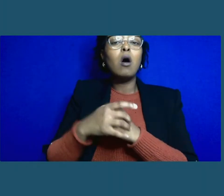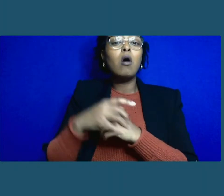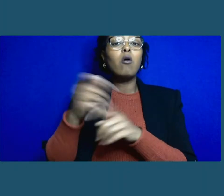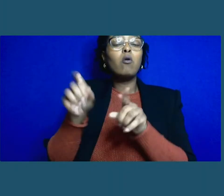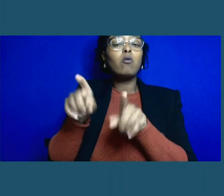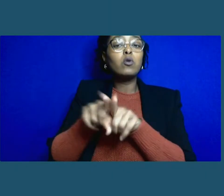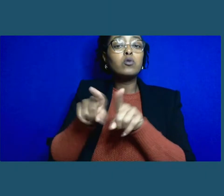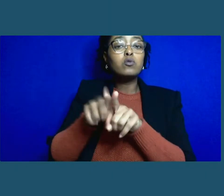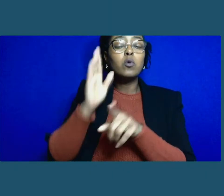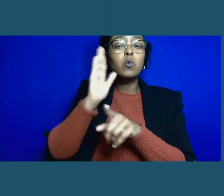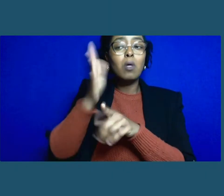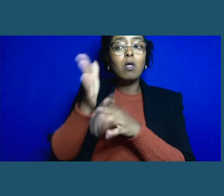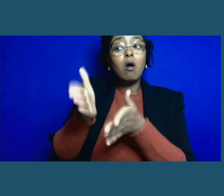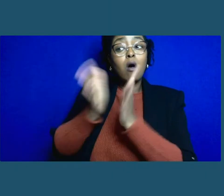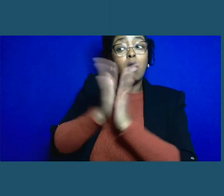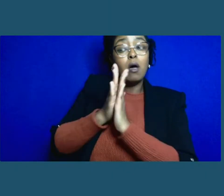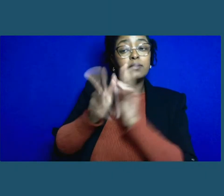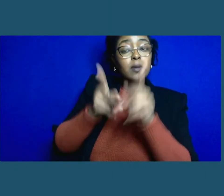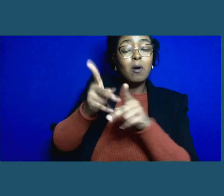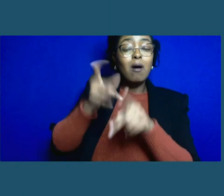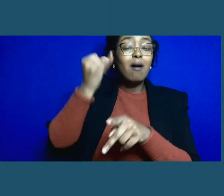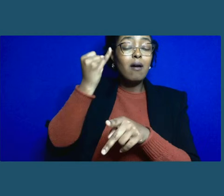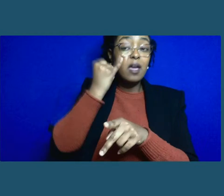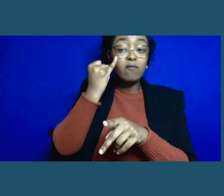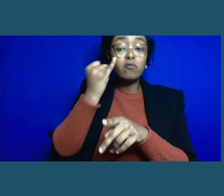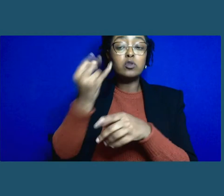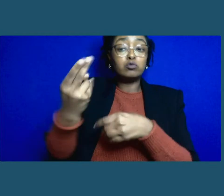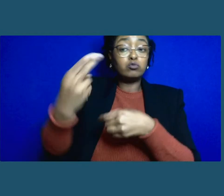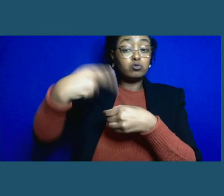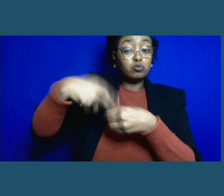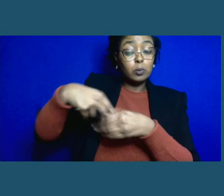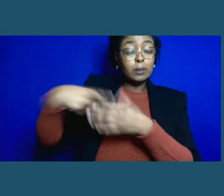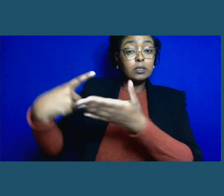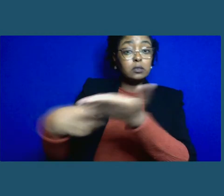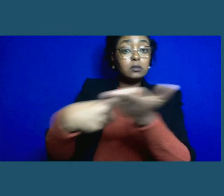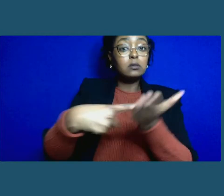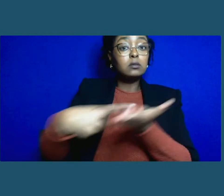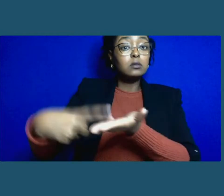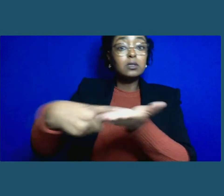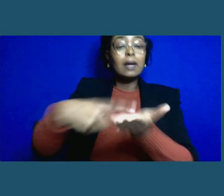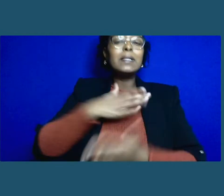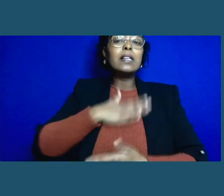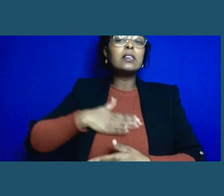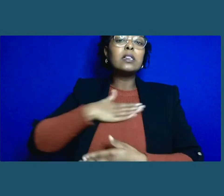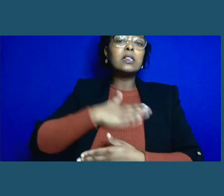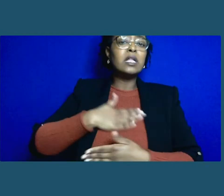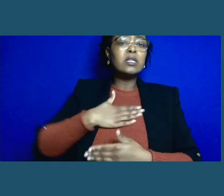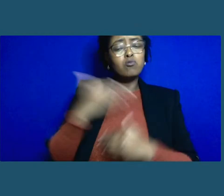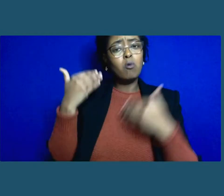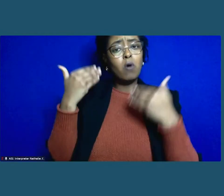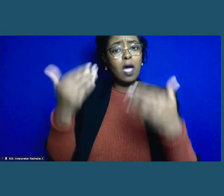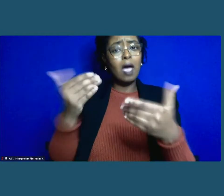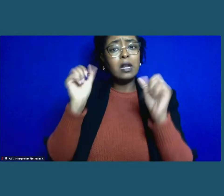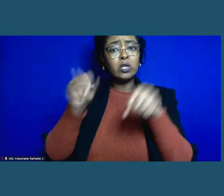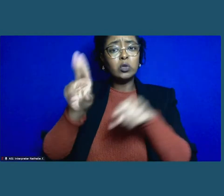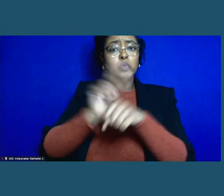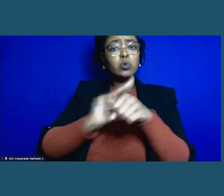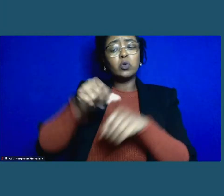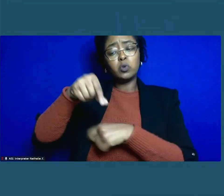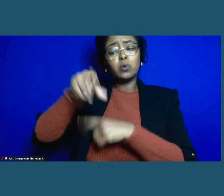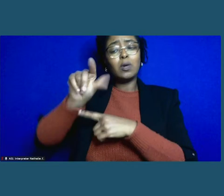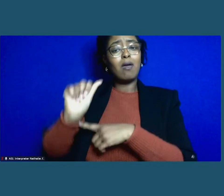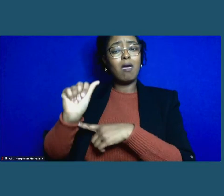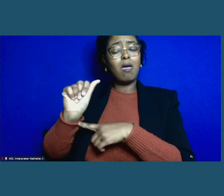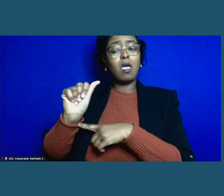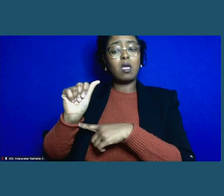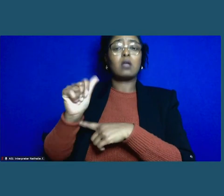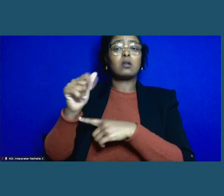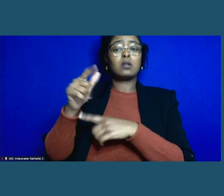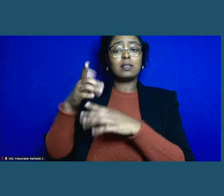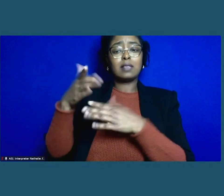Pérez. A Agua o en el equipo de